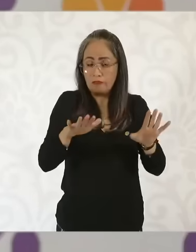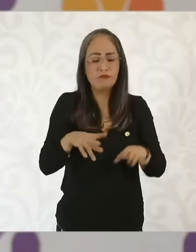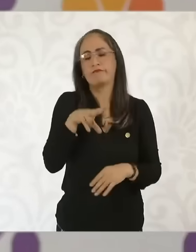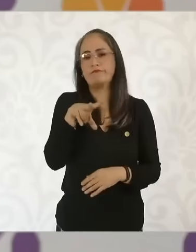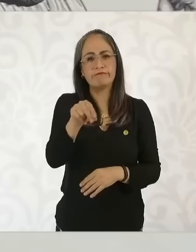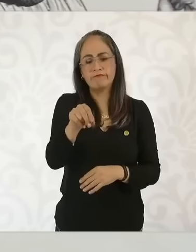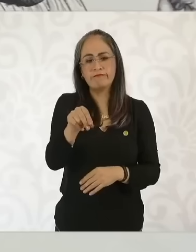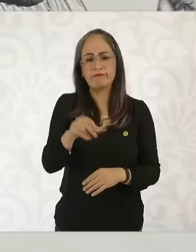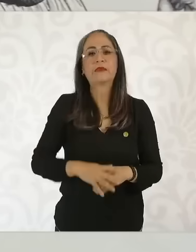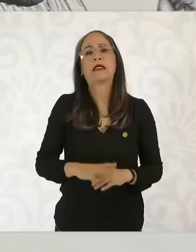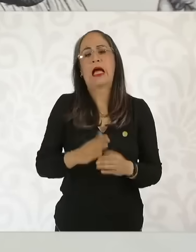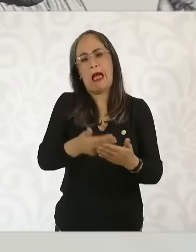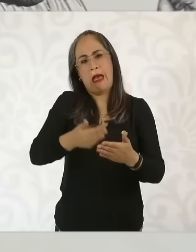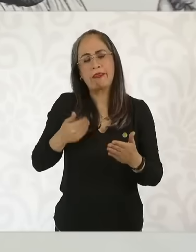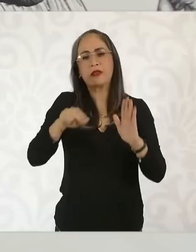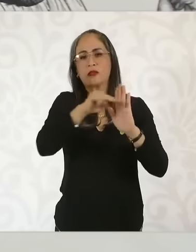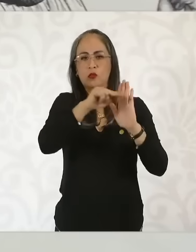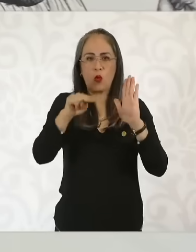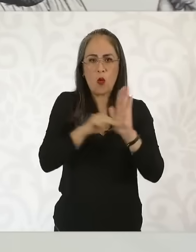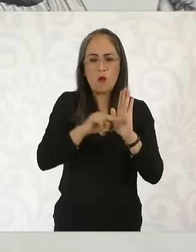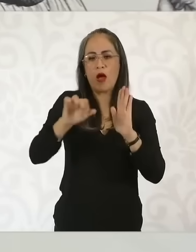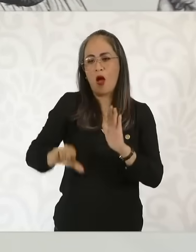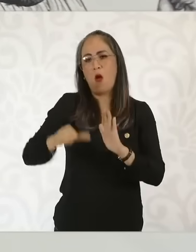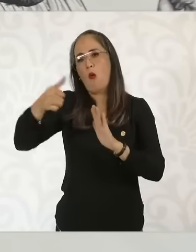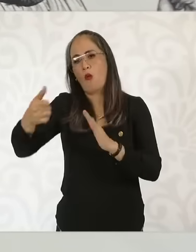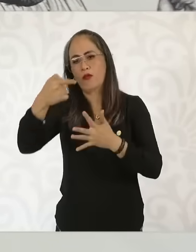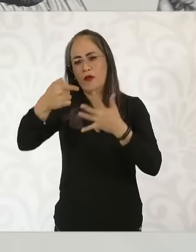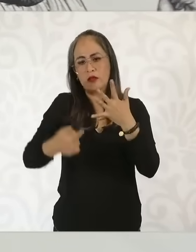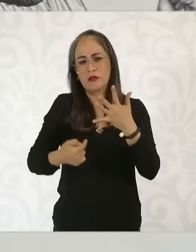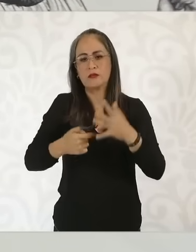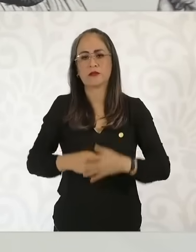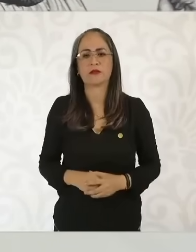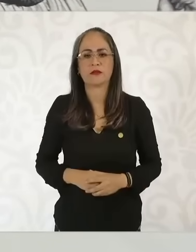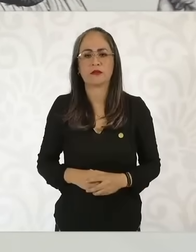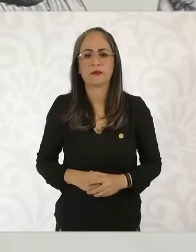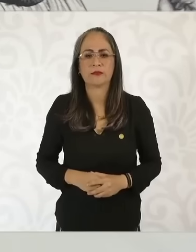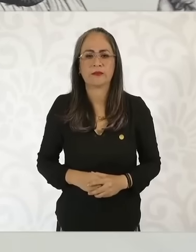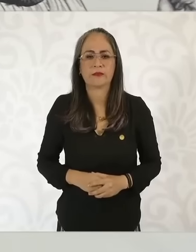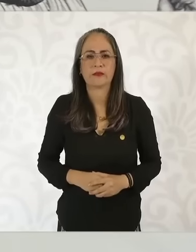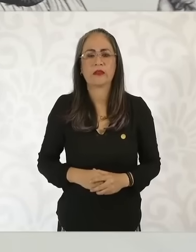tienes que tener normas de diferente tipo. Por ejemplo, ¿cómo se puede establecer un un dumping?